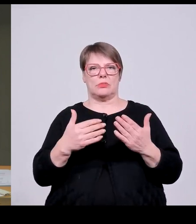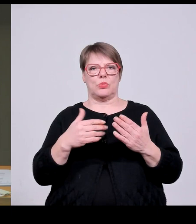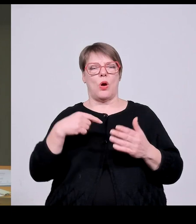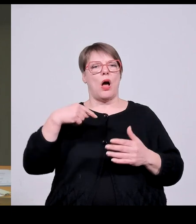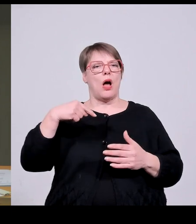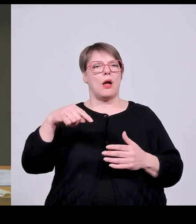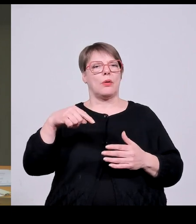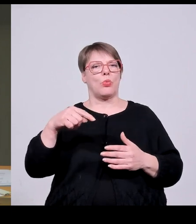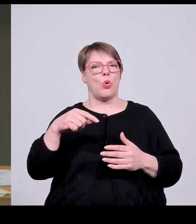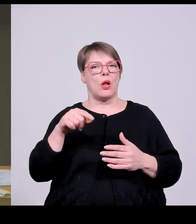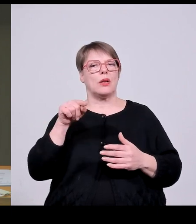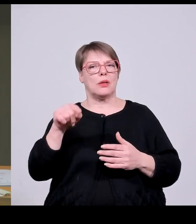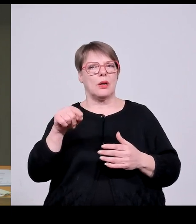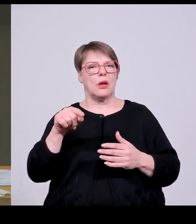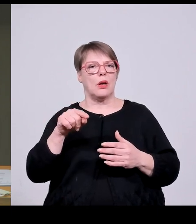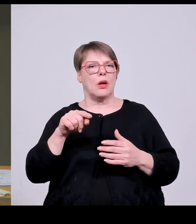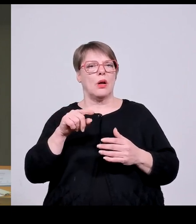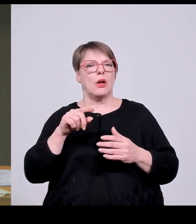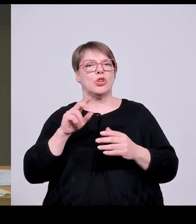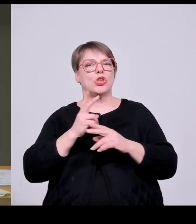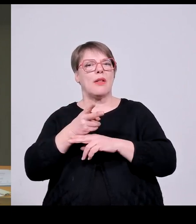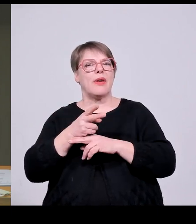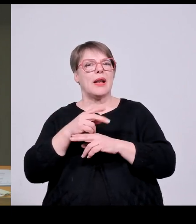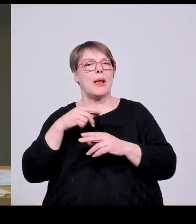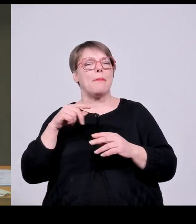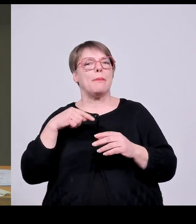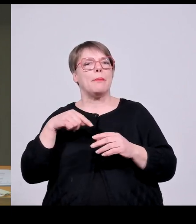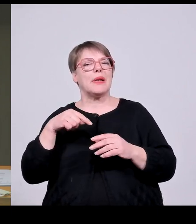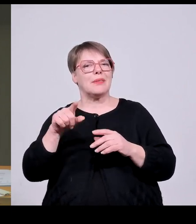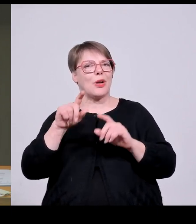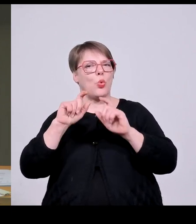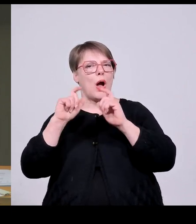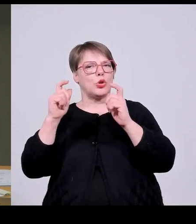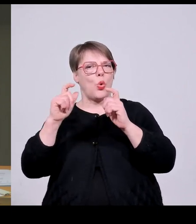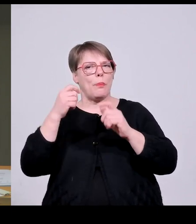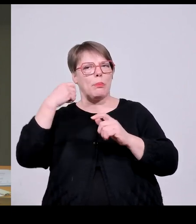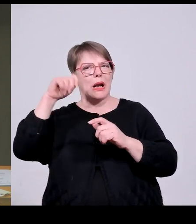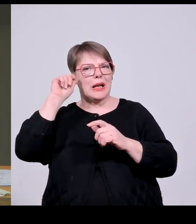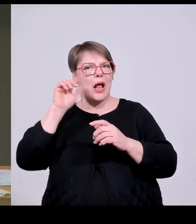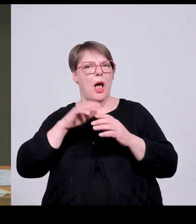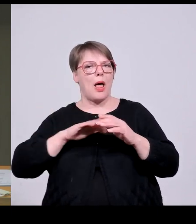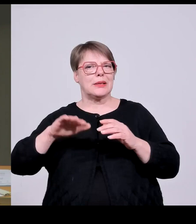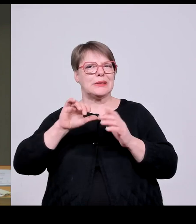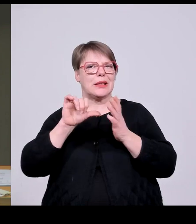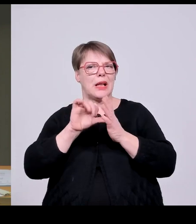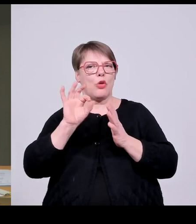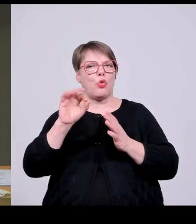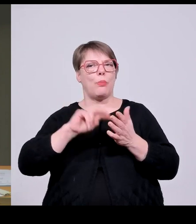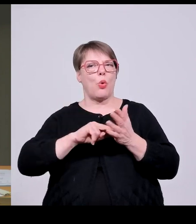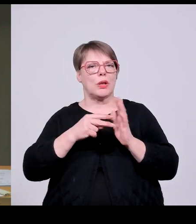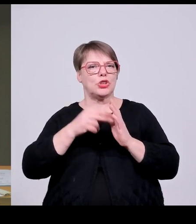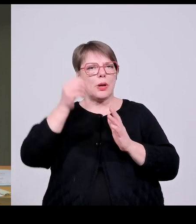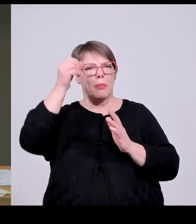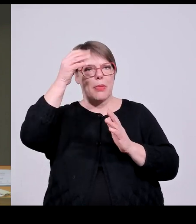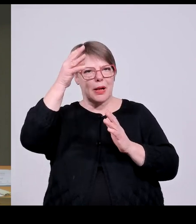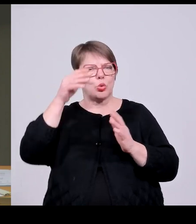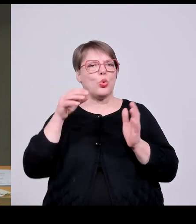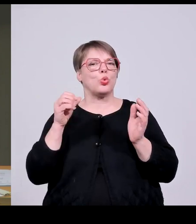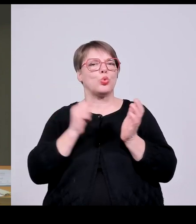weitere Person zum Ersatz Mitglied des Kuratoriums des Lette Vereins Stiftung des öffentlichen Rechts Drucksache 19/41.